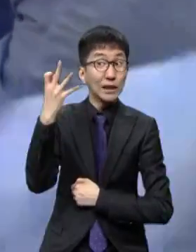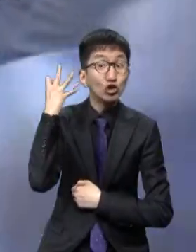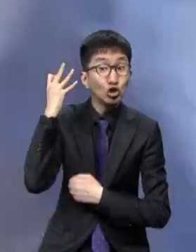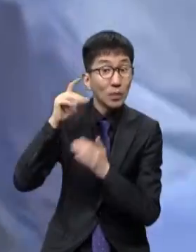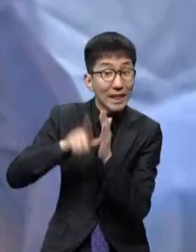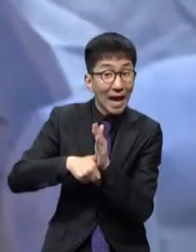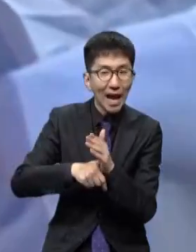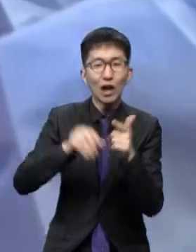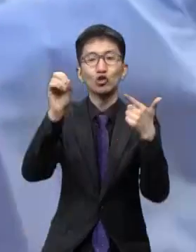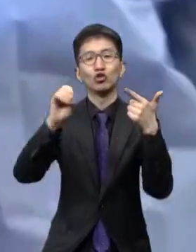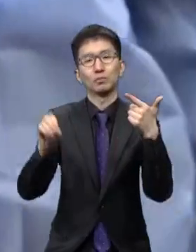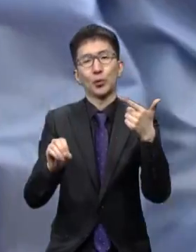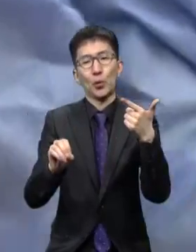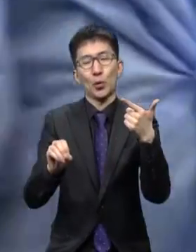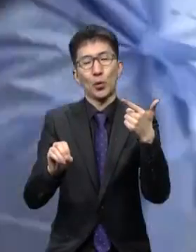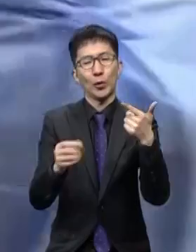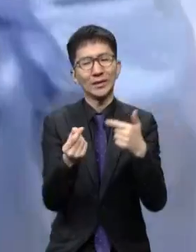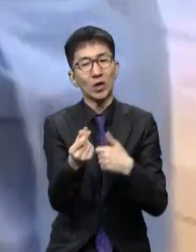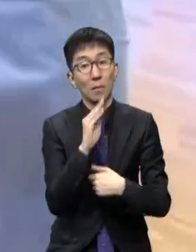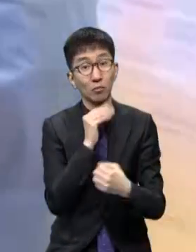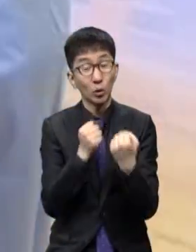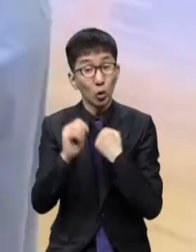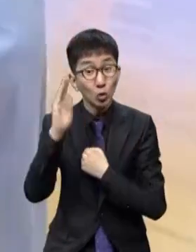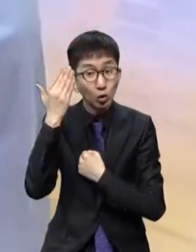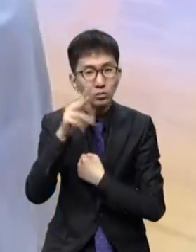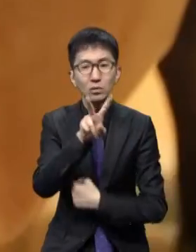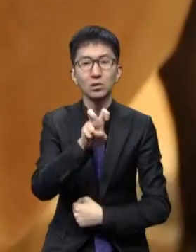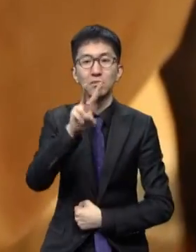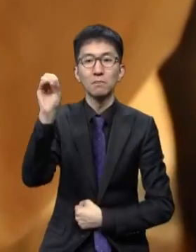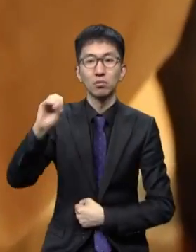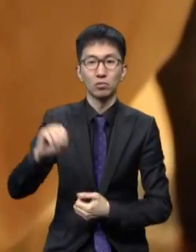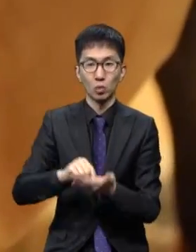머물렀지만 최근 22%로 3배 이상 높아졌습니다.